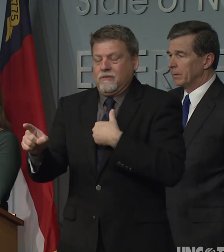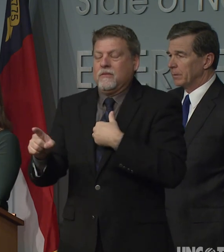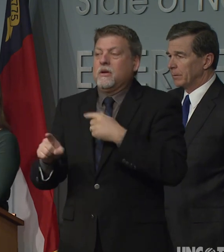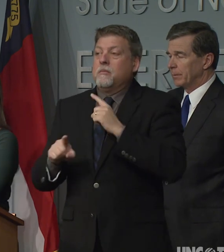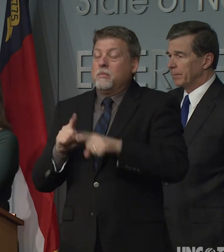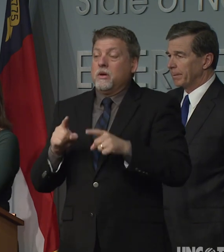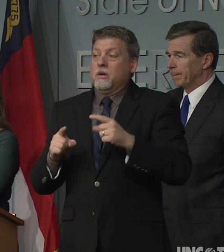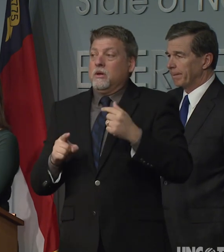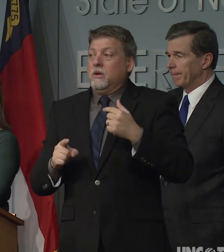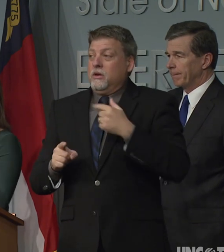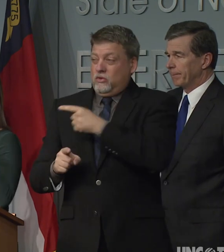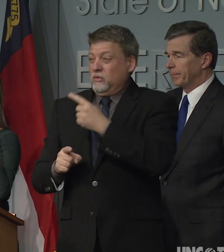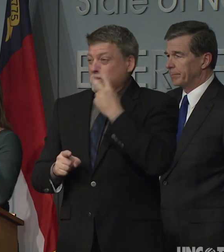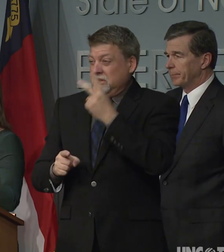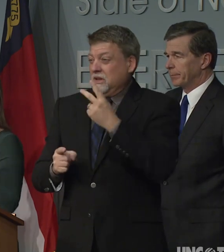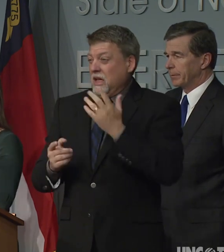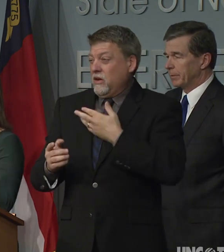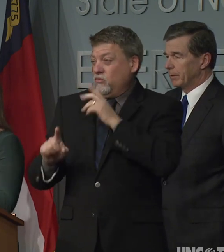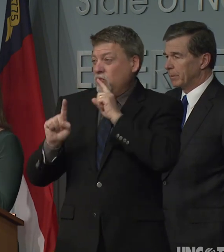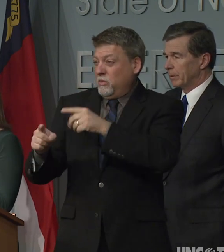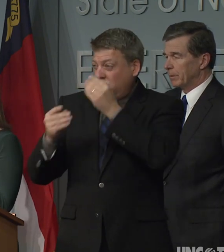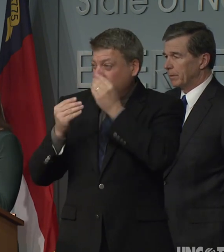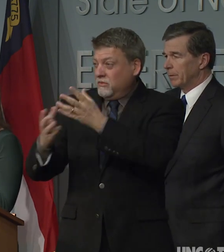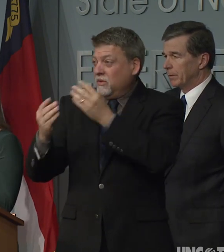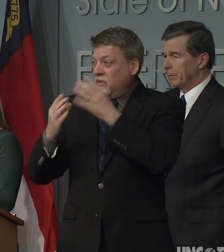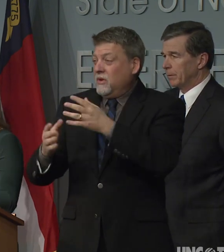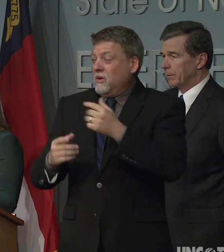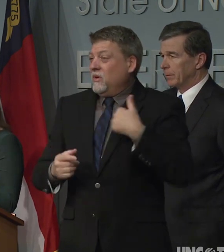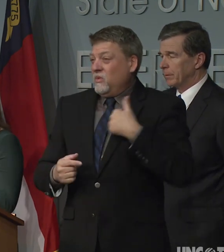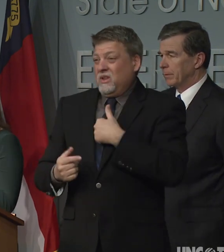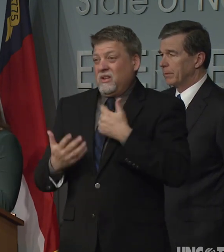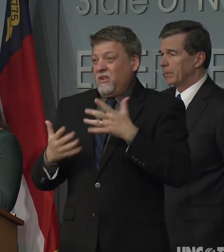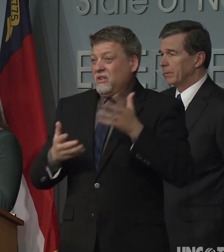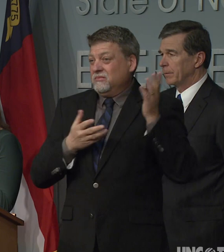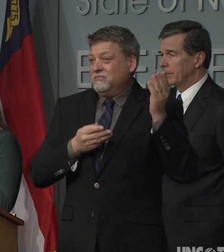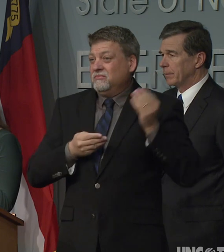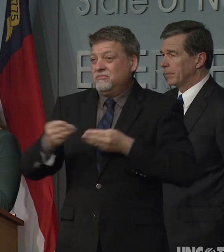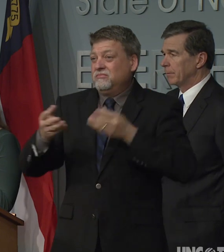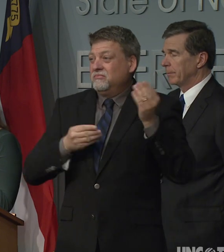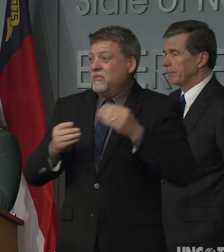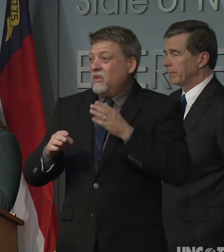ver qué es lo que puede puedo decir lo que estamos yendo el laboratorio estatal de los números que ya hemos reportado,